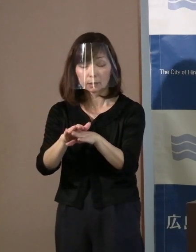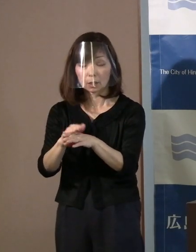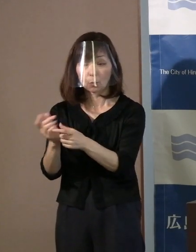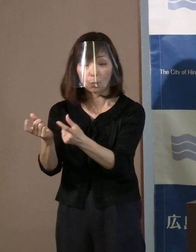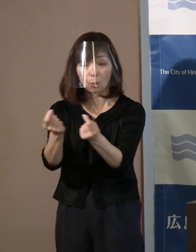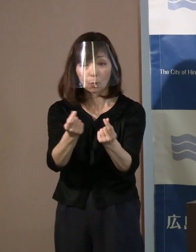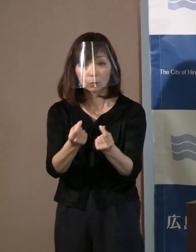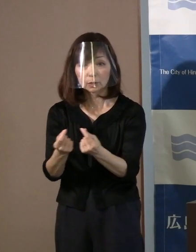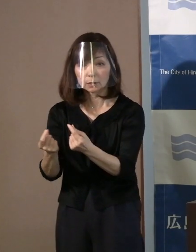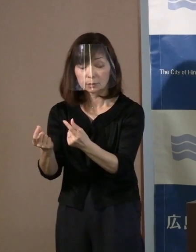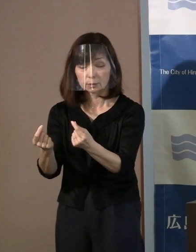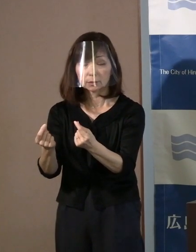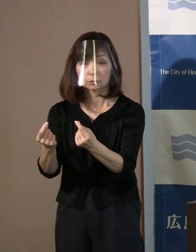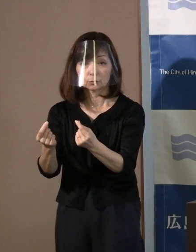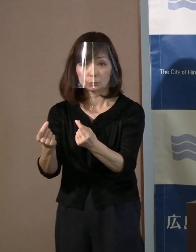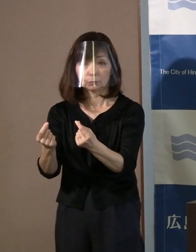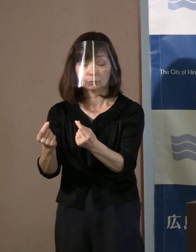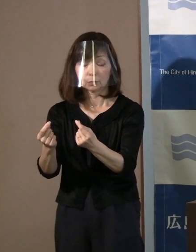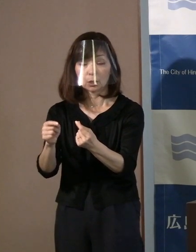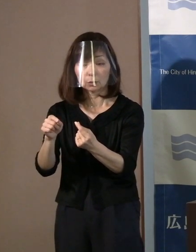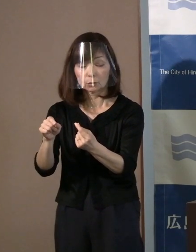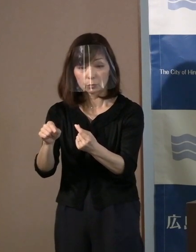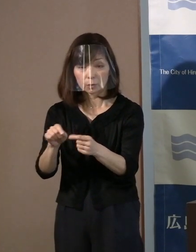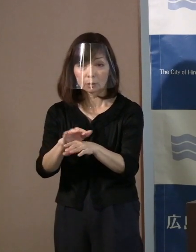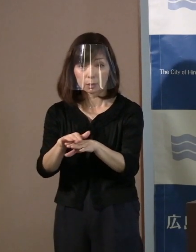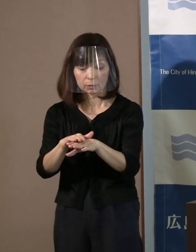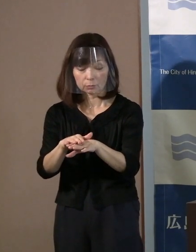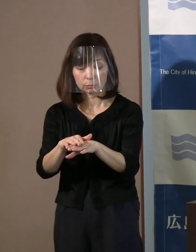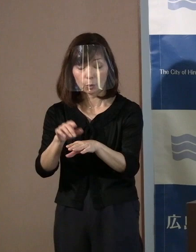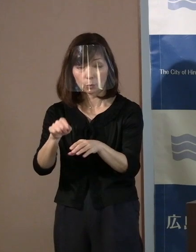しっかりと心に置いて 連帯していきましょうと｡